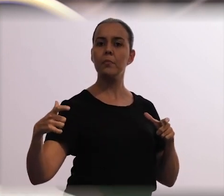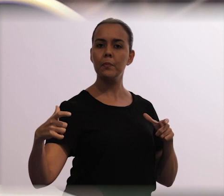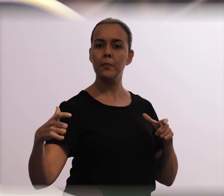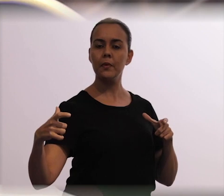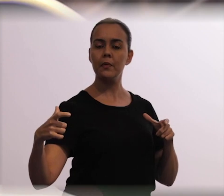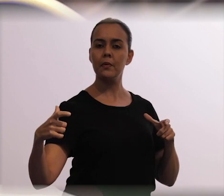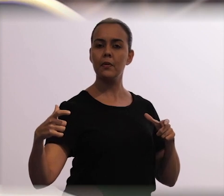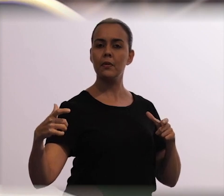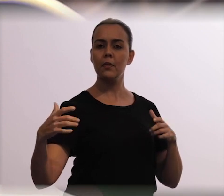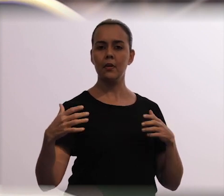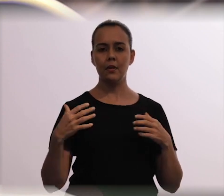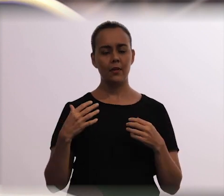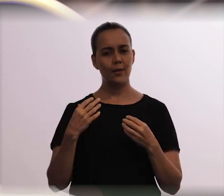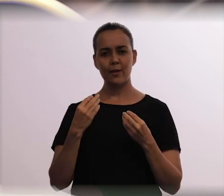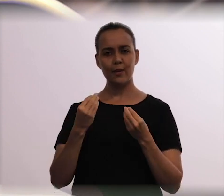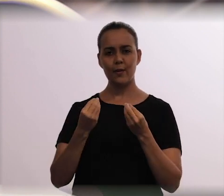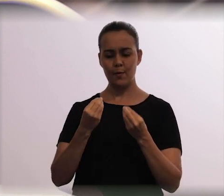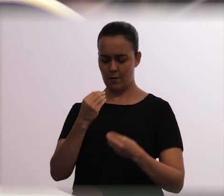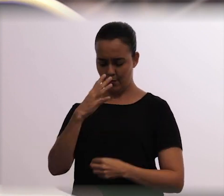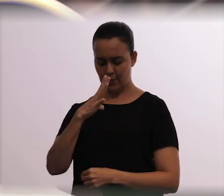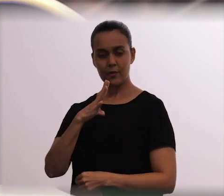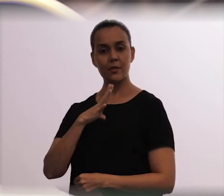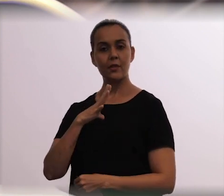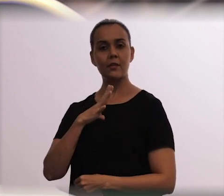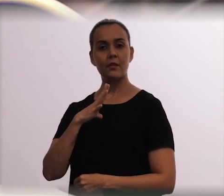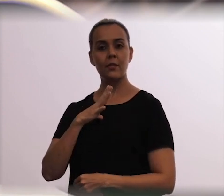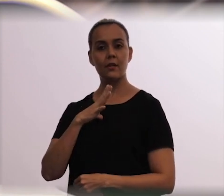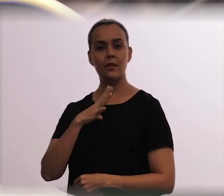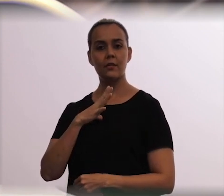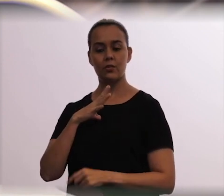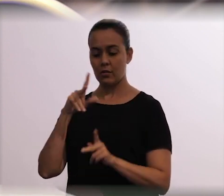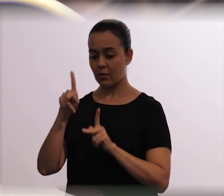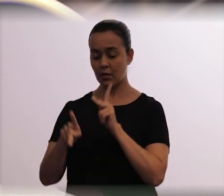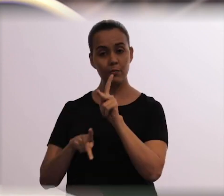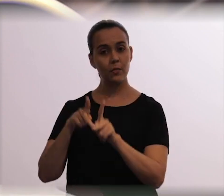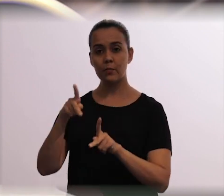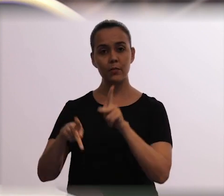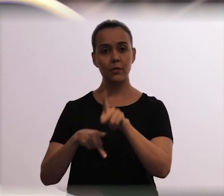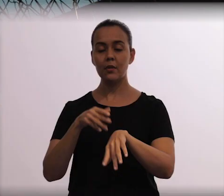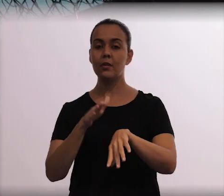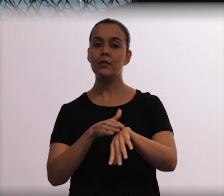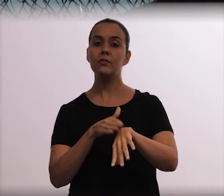da forma de cidades, tá na mão da população, do poder social, que eu chamo.